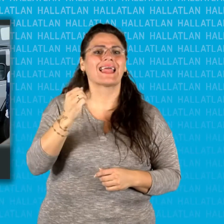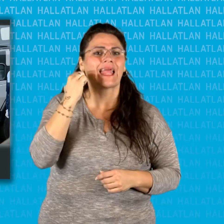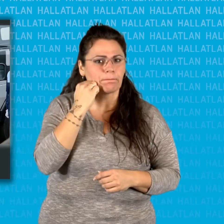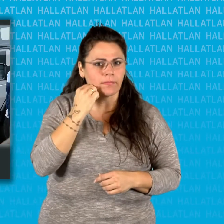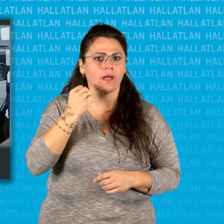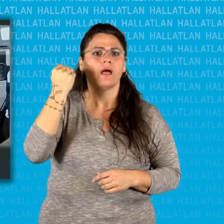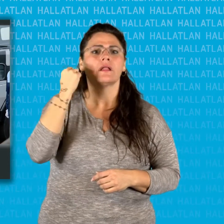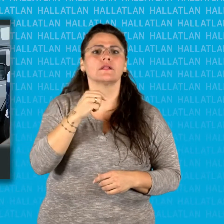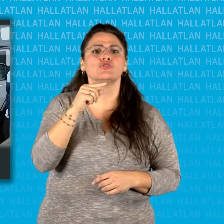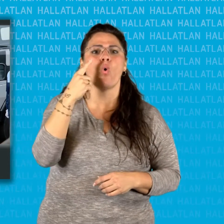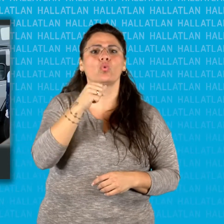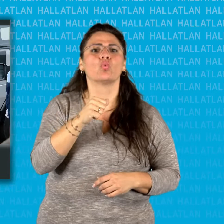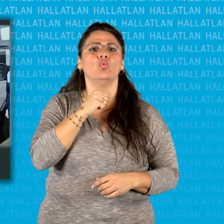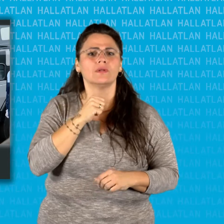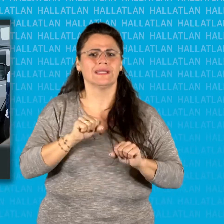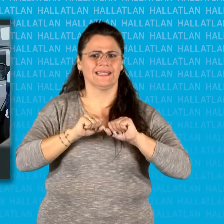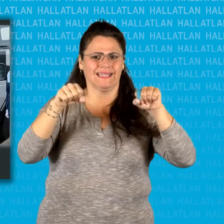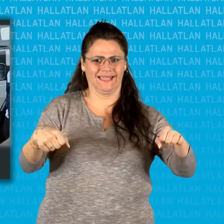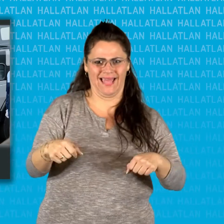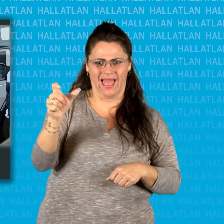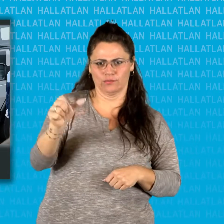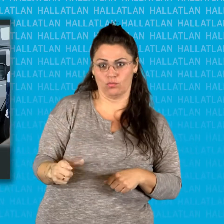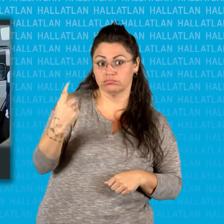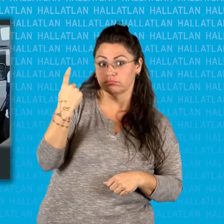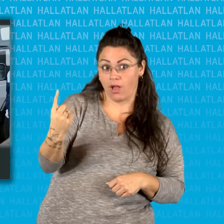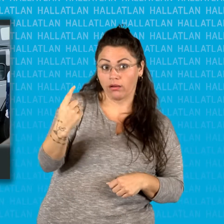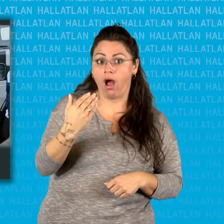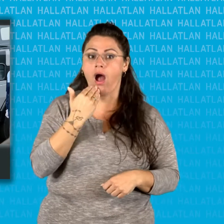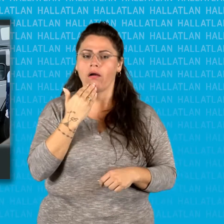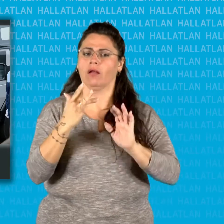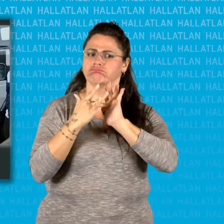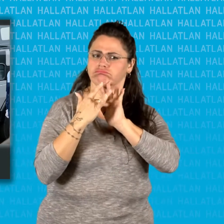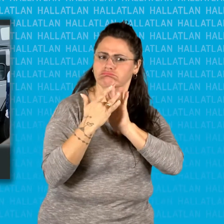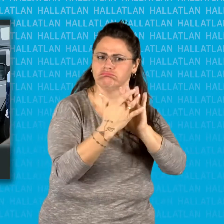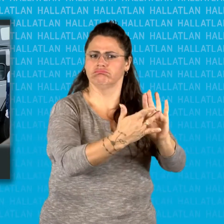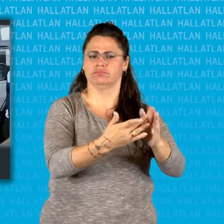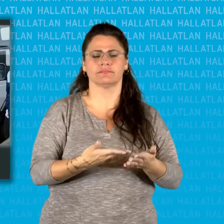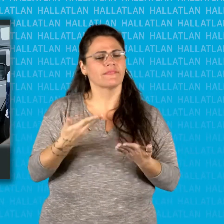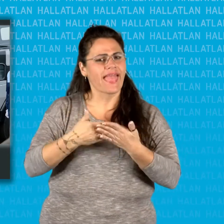hogy Kim Dzsongun diktátor világossá tegye: